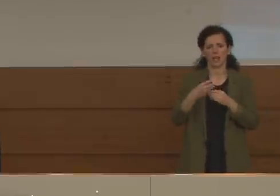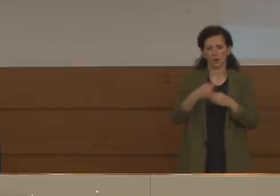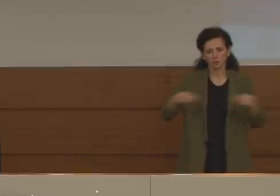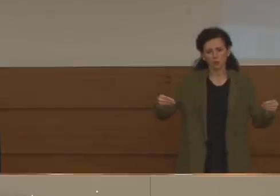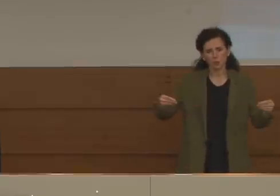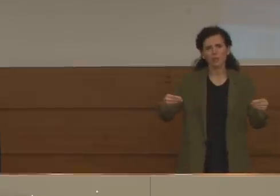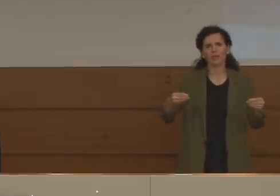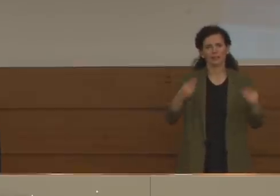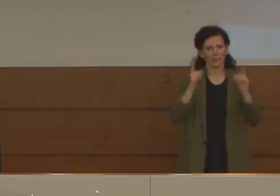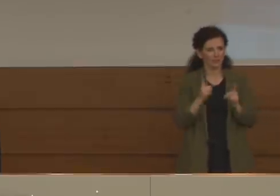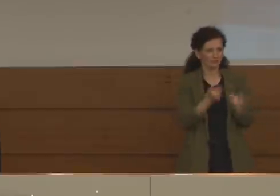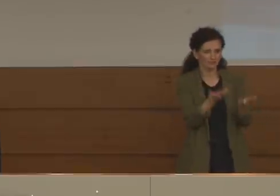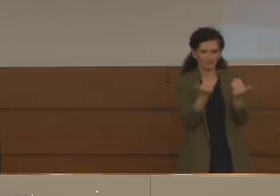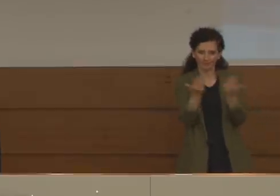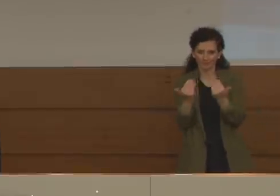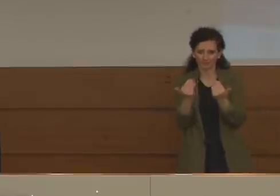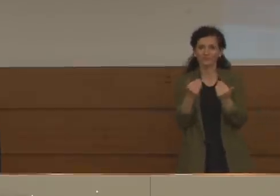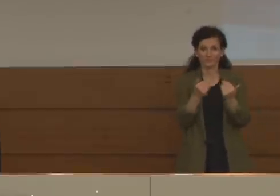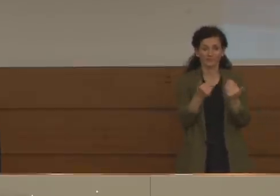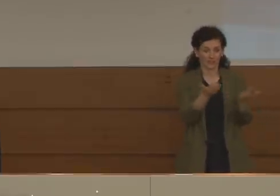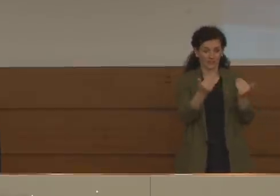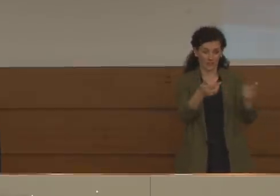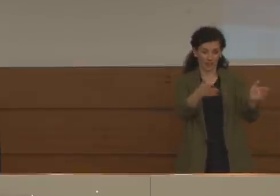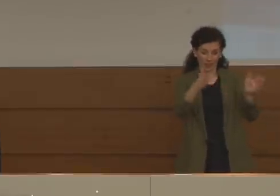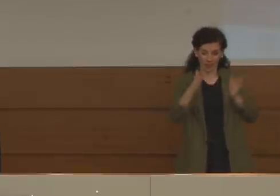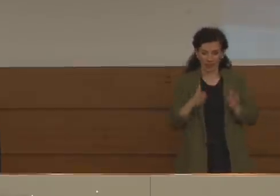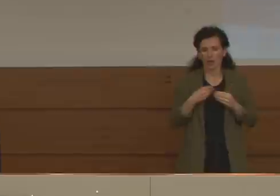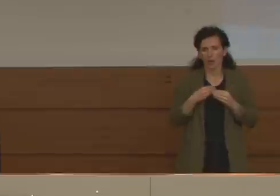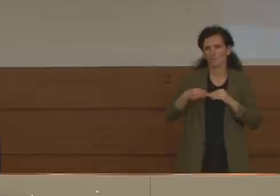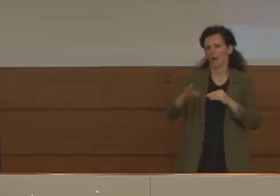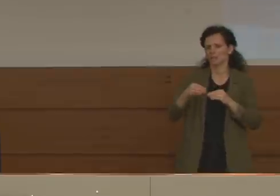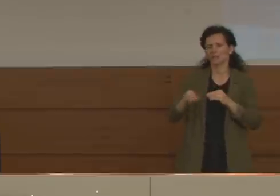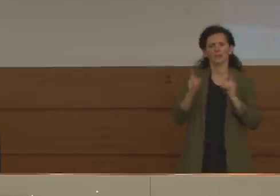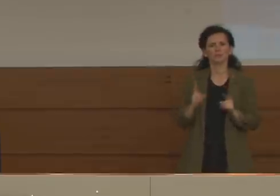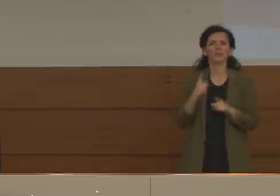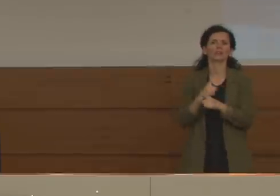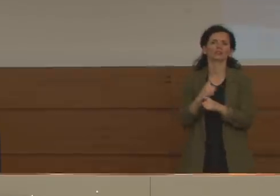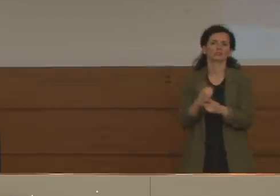stanno arrivando e tutto quello che potrà essere necessario.